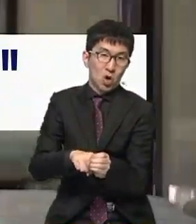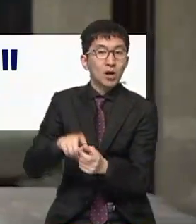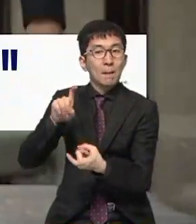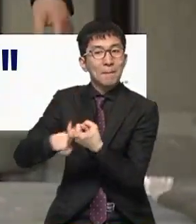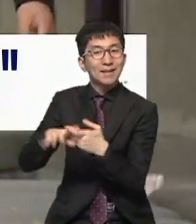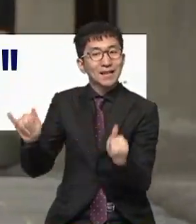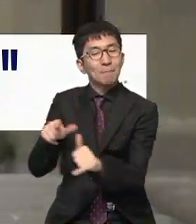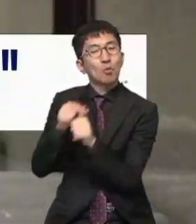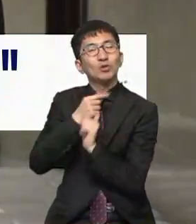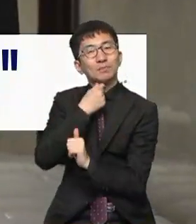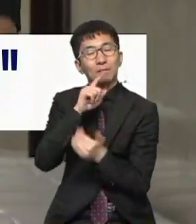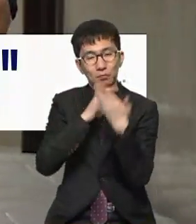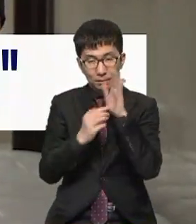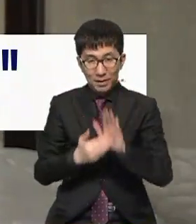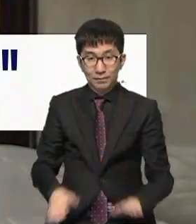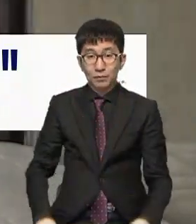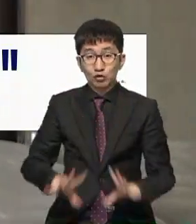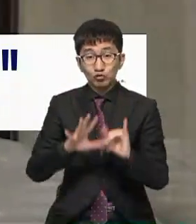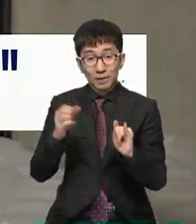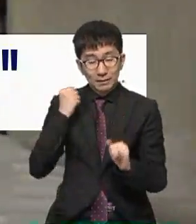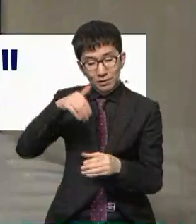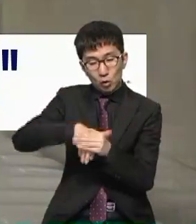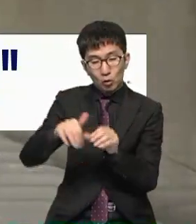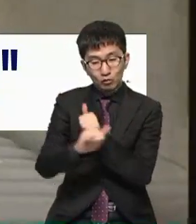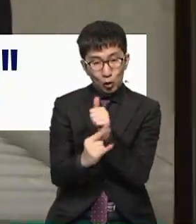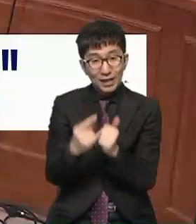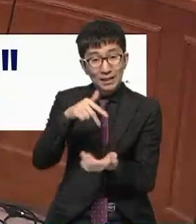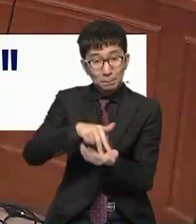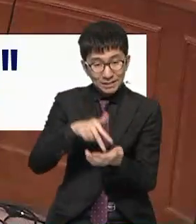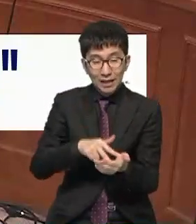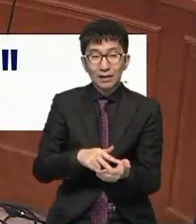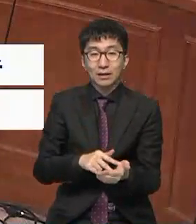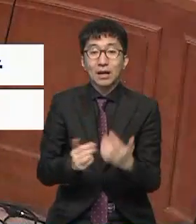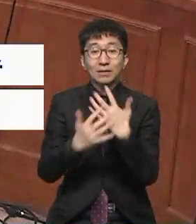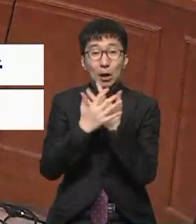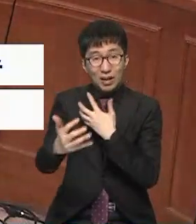국민의힘 선관위는 내일 전당대회 컷오프 규모를 발표할 예정인데 당대표는 3명에서